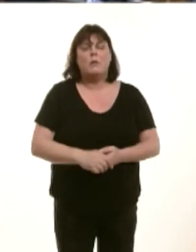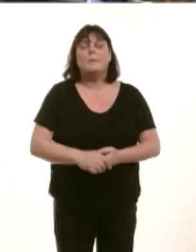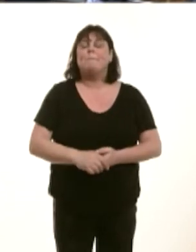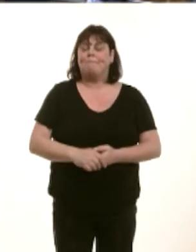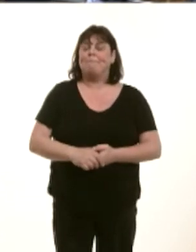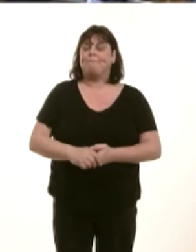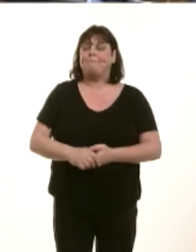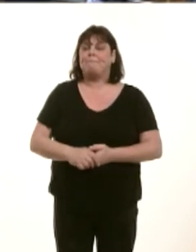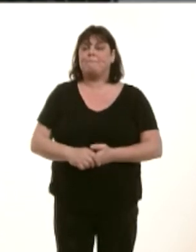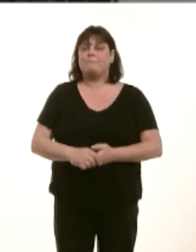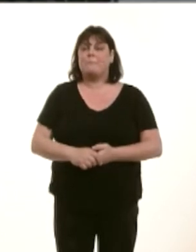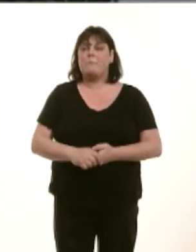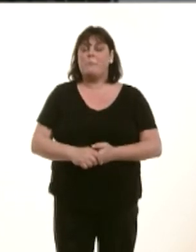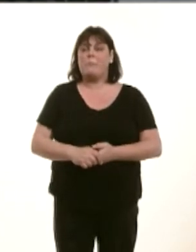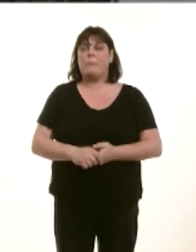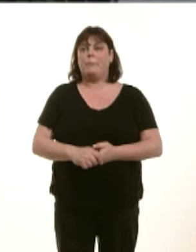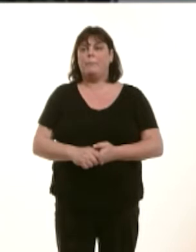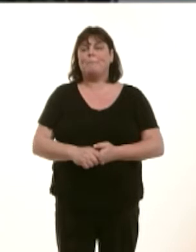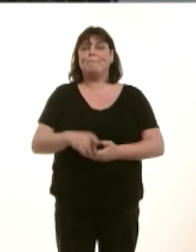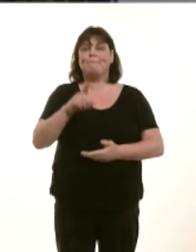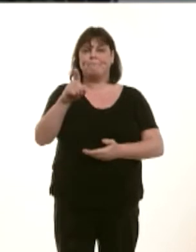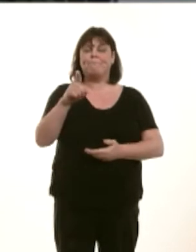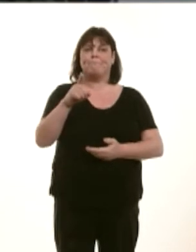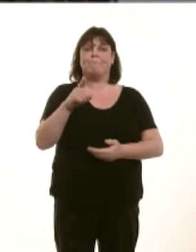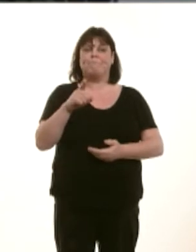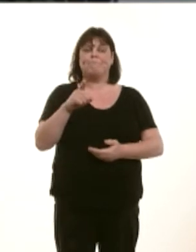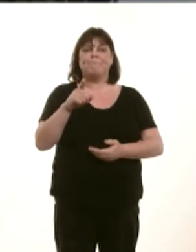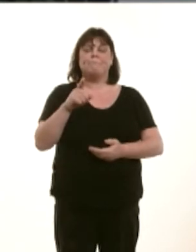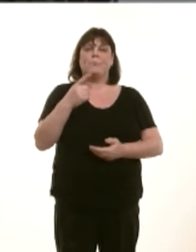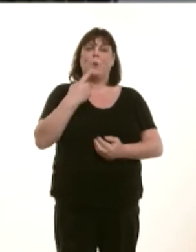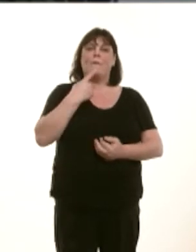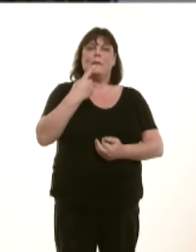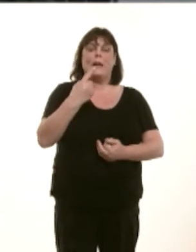a oedd wedi ymdrechuín galed iawn er mwyn sicrhau dyfodol iír safle? Colli marchnad,